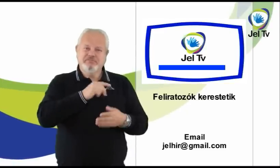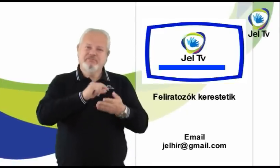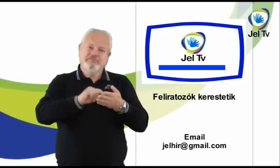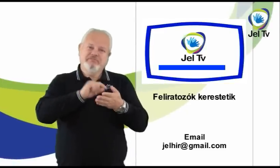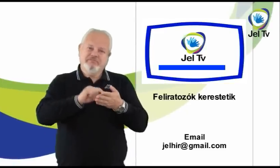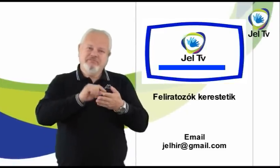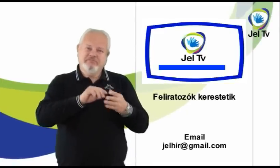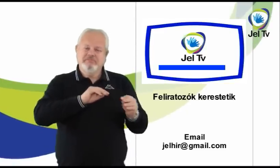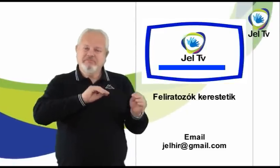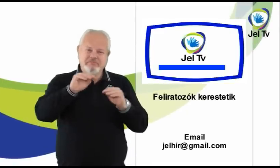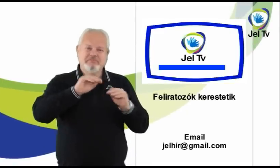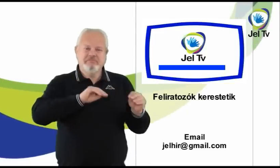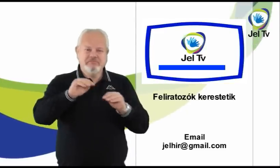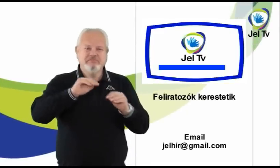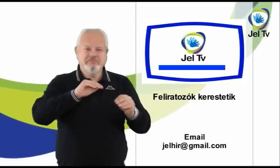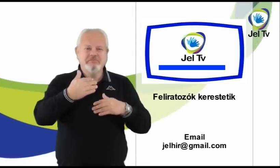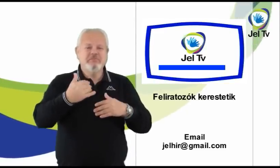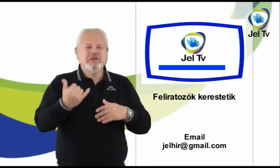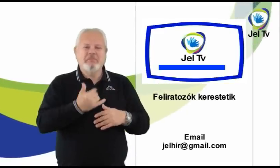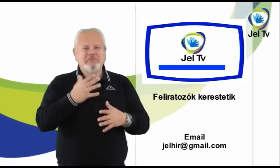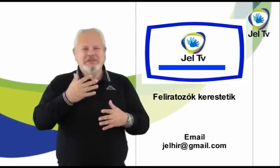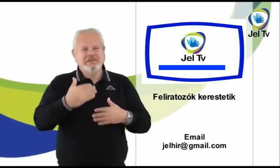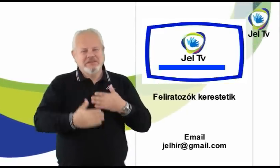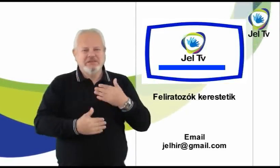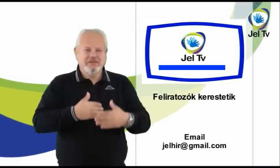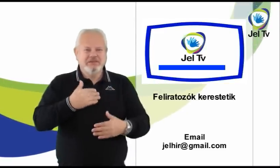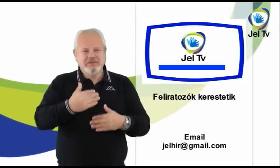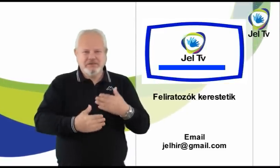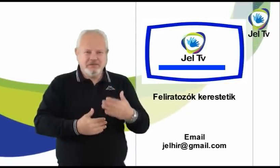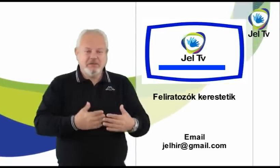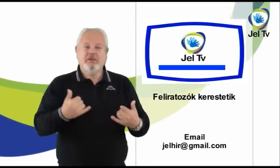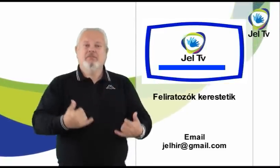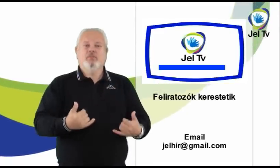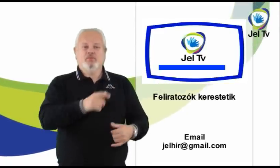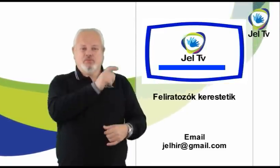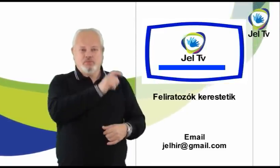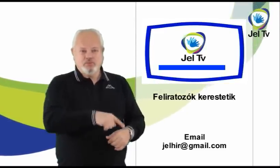A Jel Tv munkatársa felelősséget érez az üggyel kapcsolatban, így vállalta, hogy, nem minden alkalommal, de néha elkészíti a feliratos változatokat is.